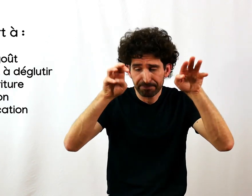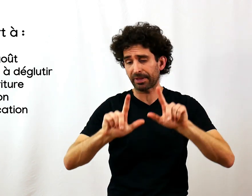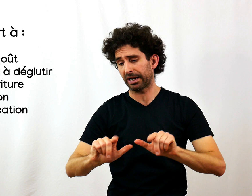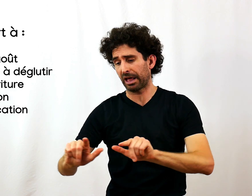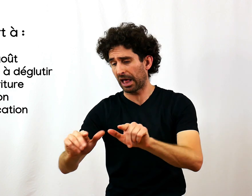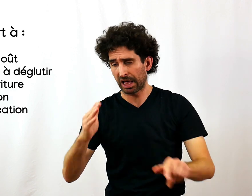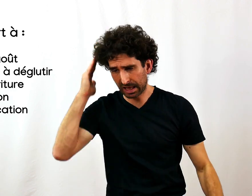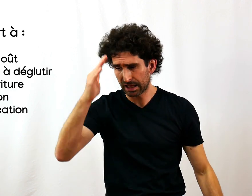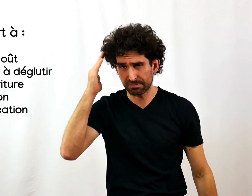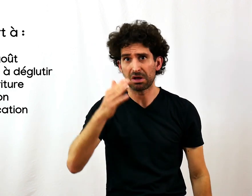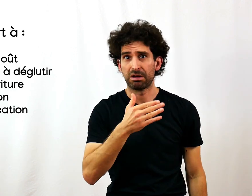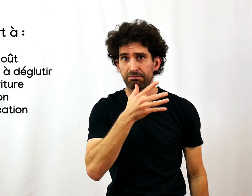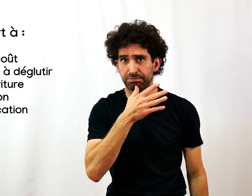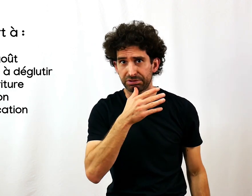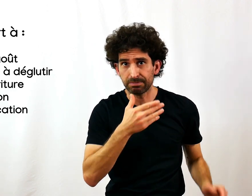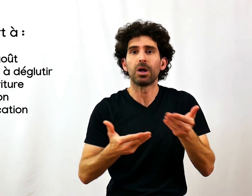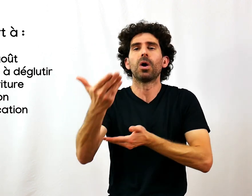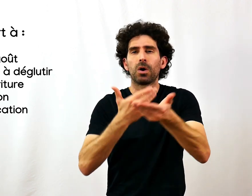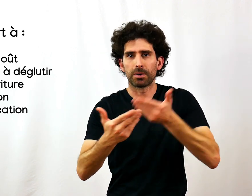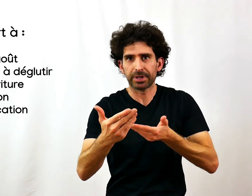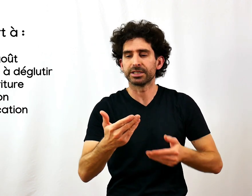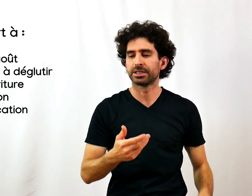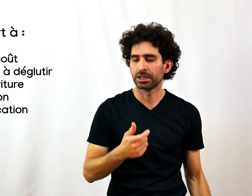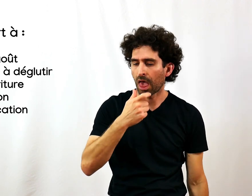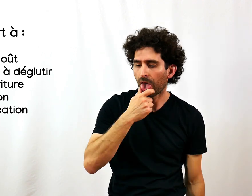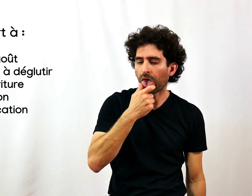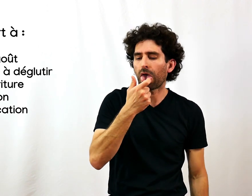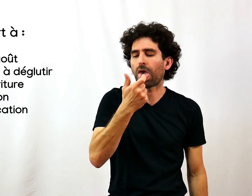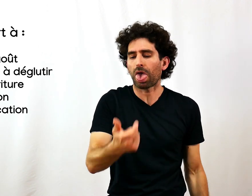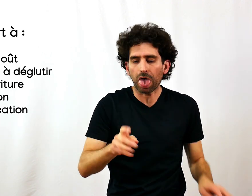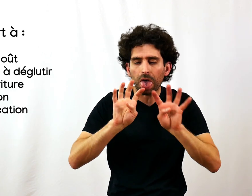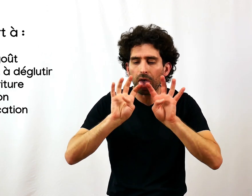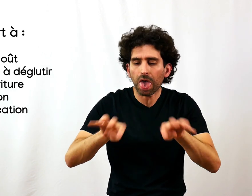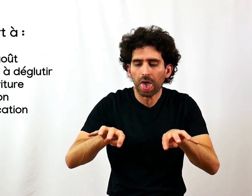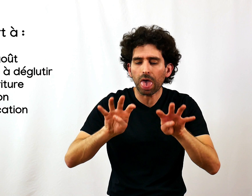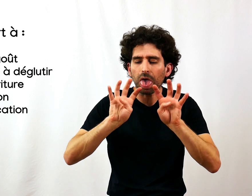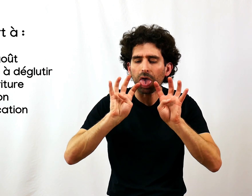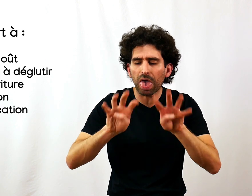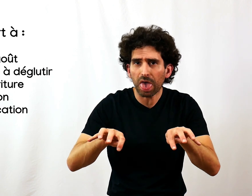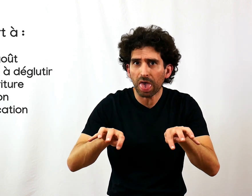Certains animaux ne peuvent pas. A la place, ils transpirent par la langue.